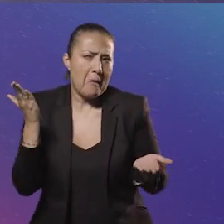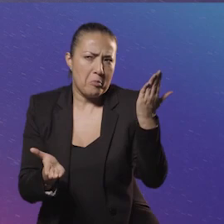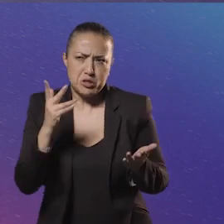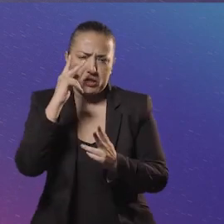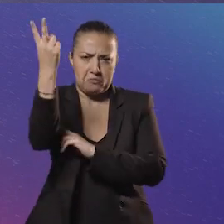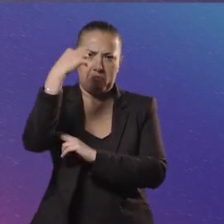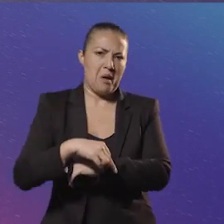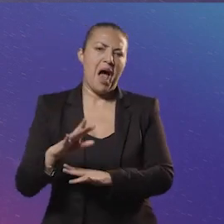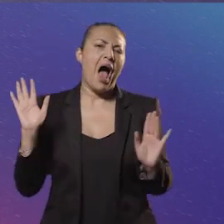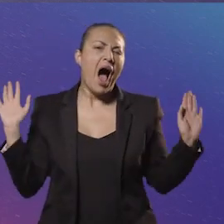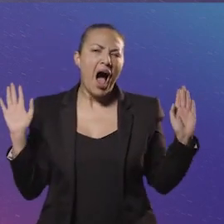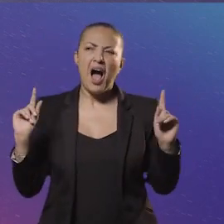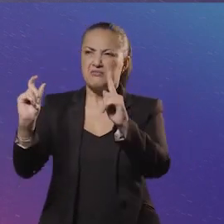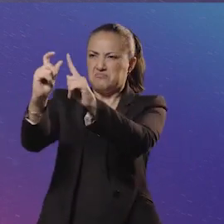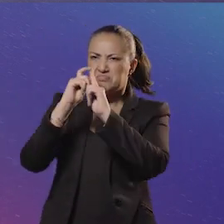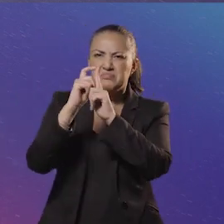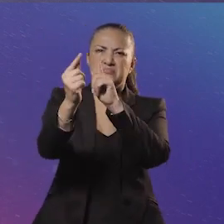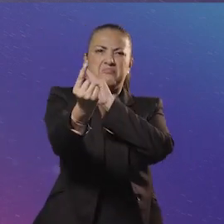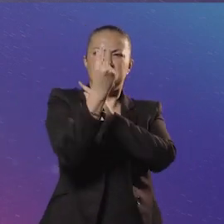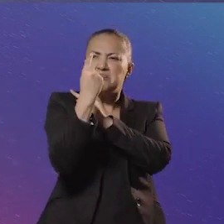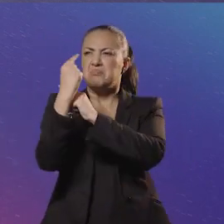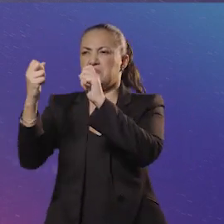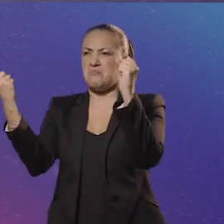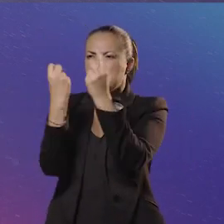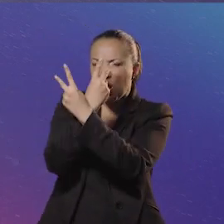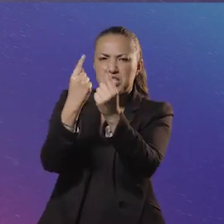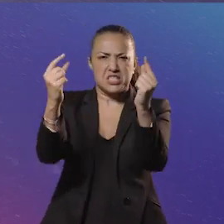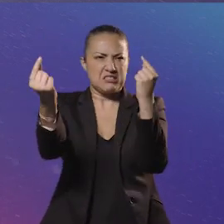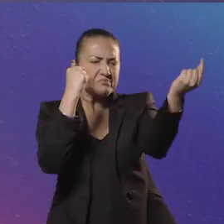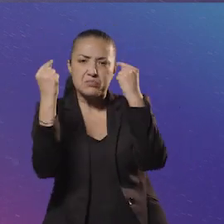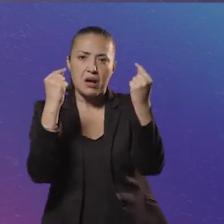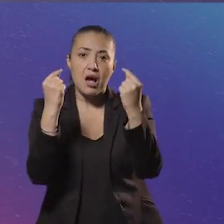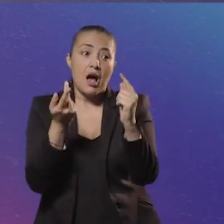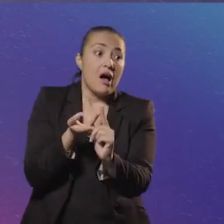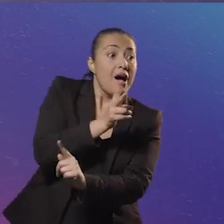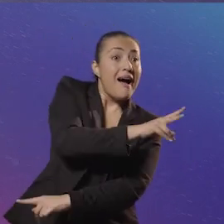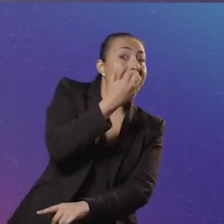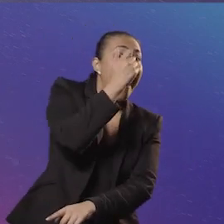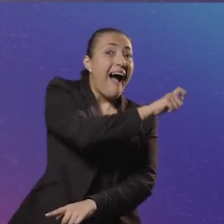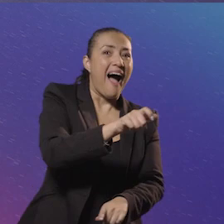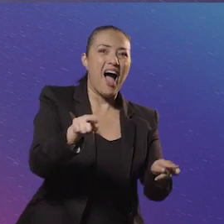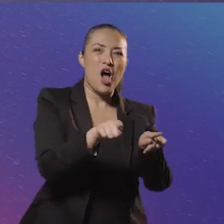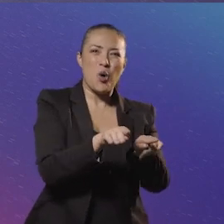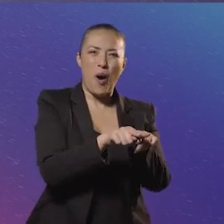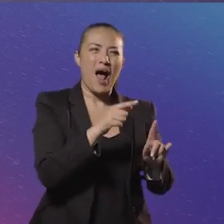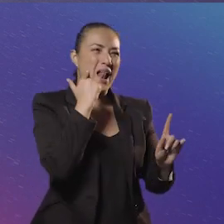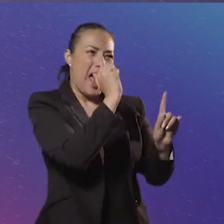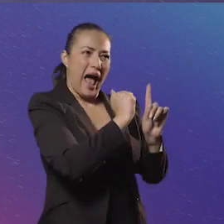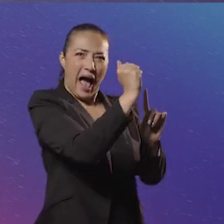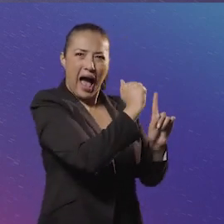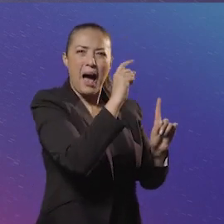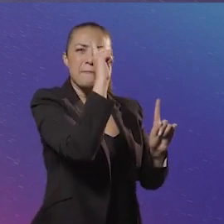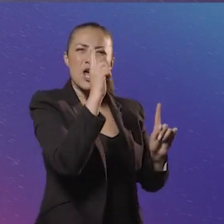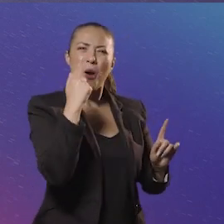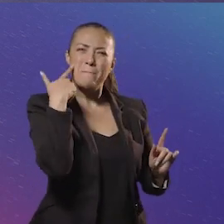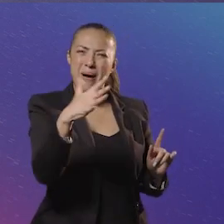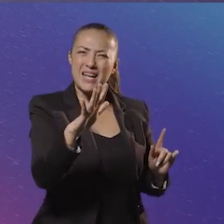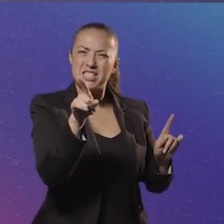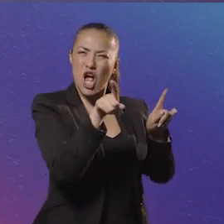pues muy seguramente yo no voy a recibir un montón de violencias que sí reciben las compañeras machorras a las que se les nota lo lesbianas.